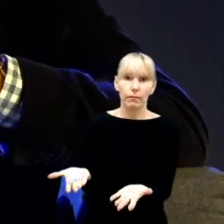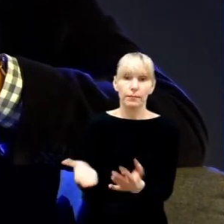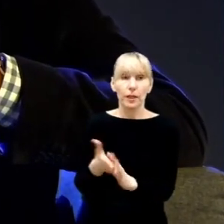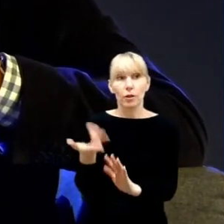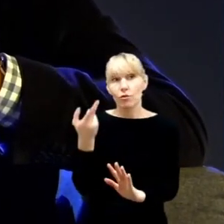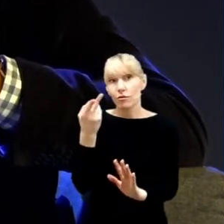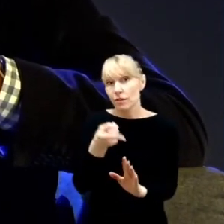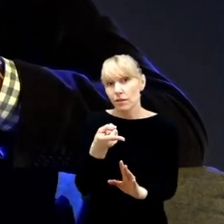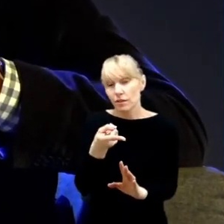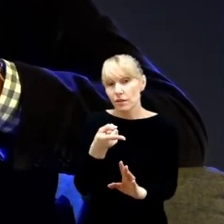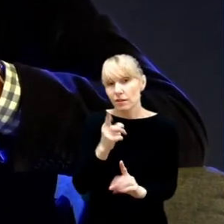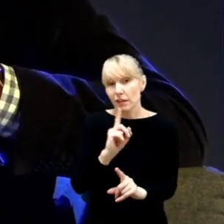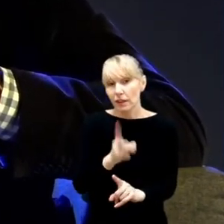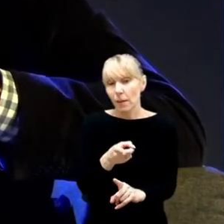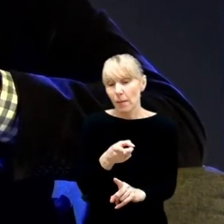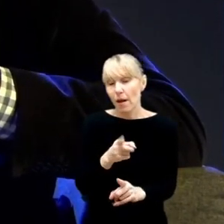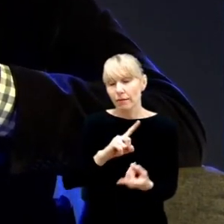przynajmniej w zakresie planowania przestrzennego,